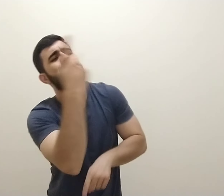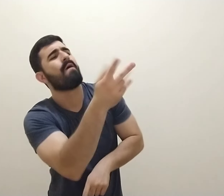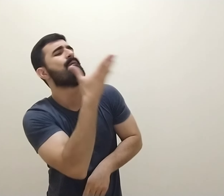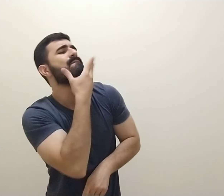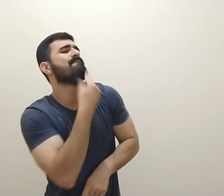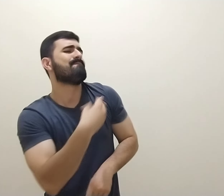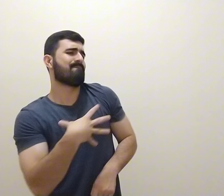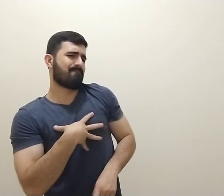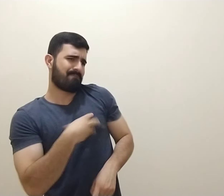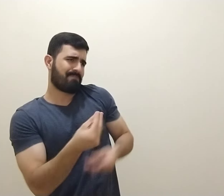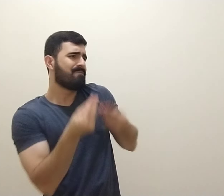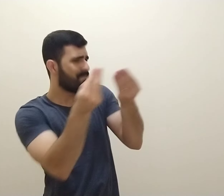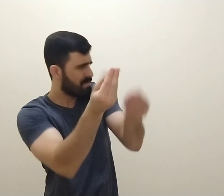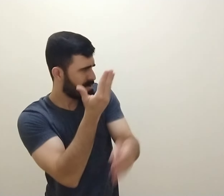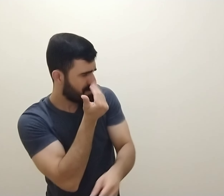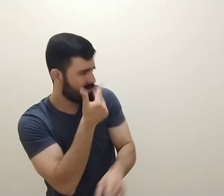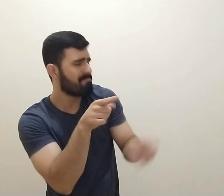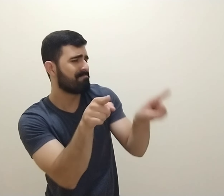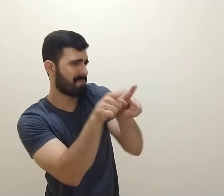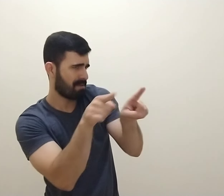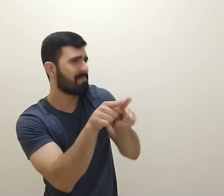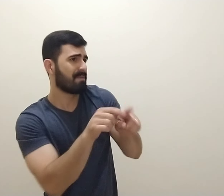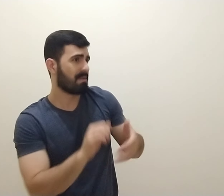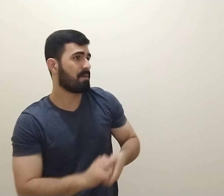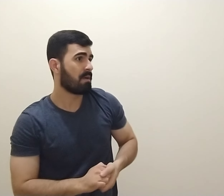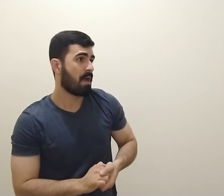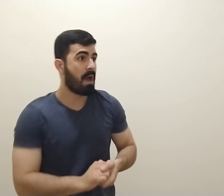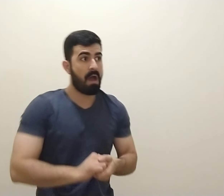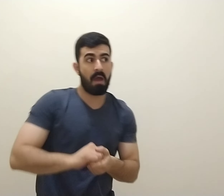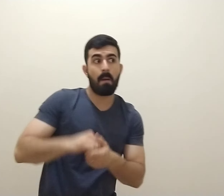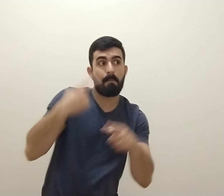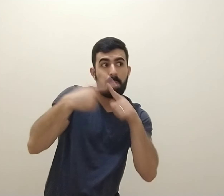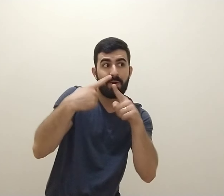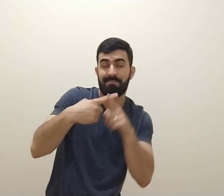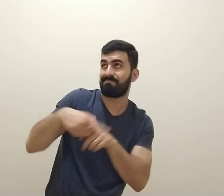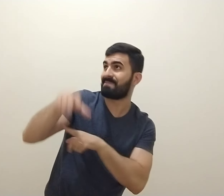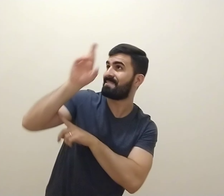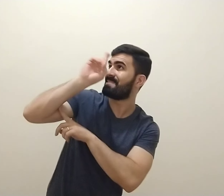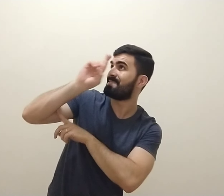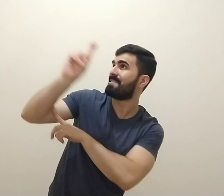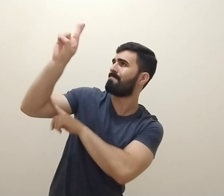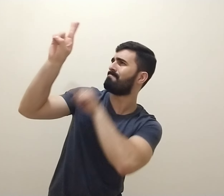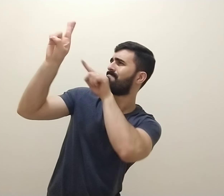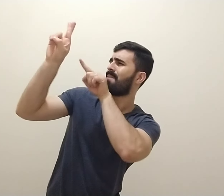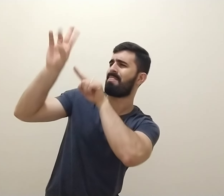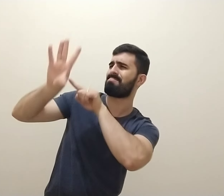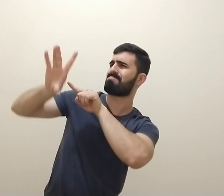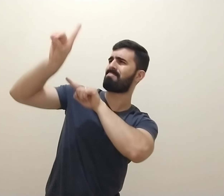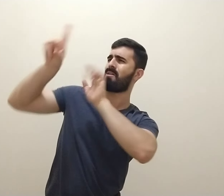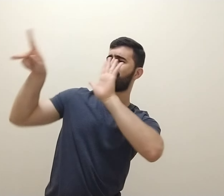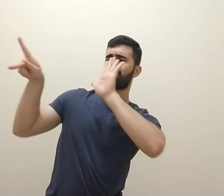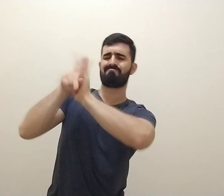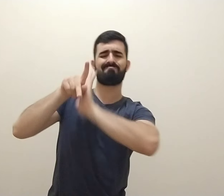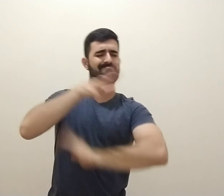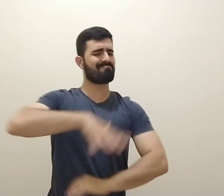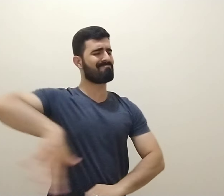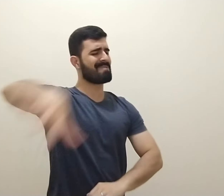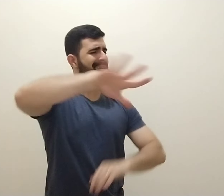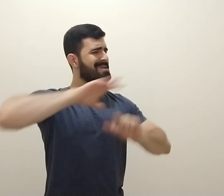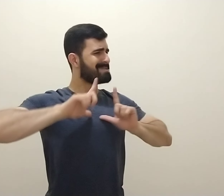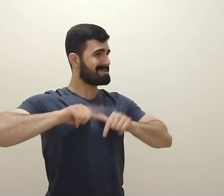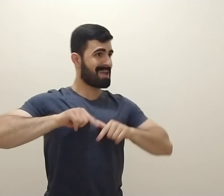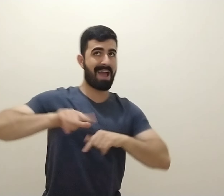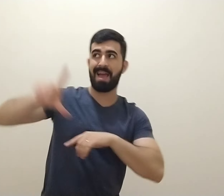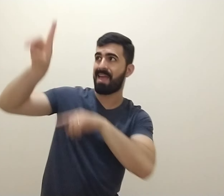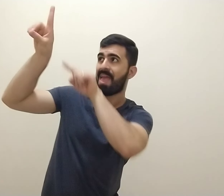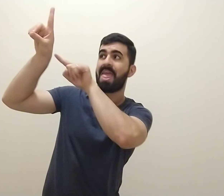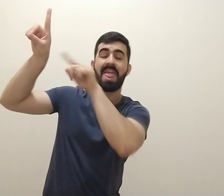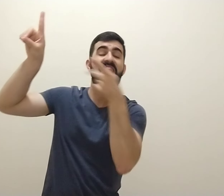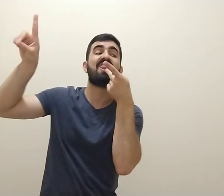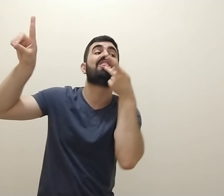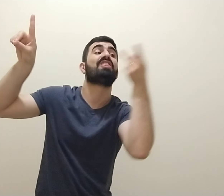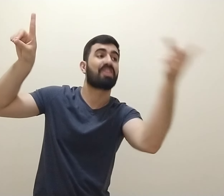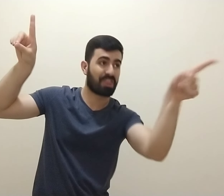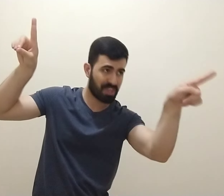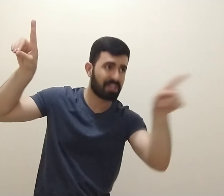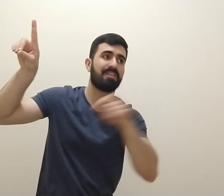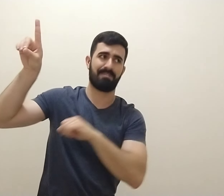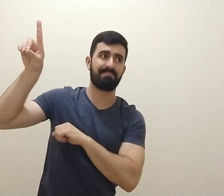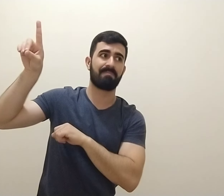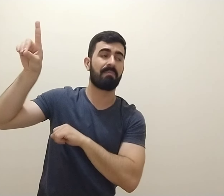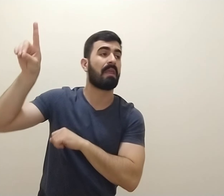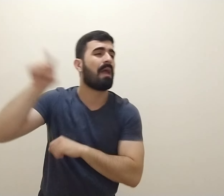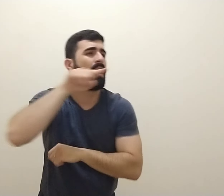Depois farás o mesmo para ti e teu filho. 14 - Porque assim fala o Senhor, Deus de Israel: